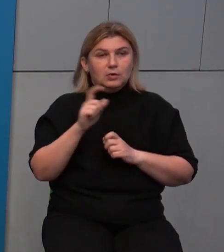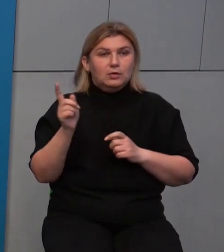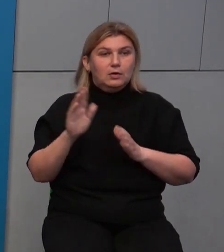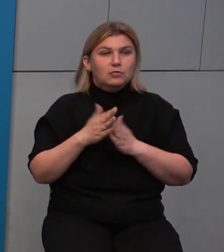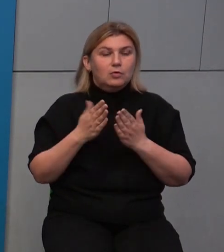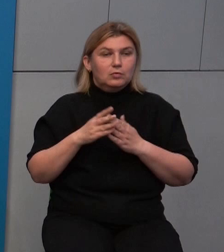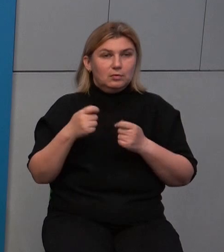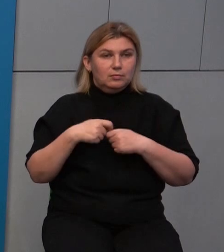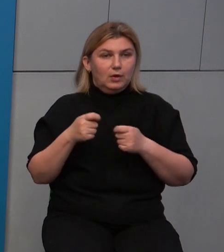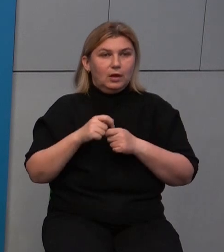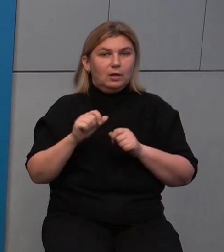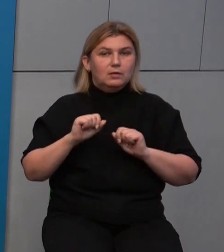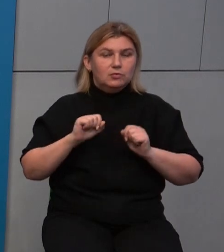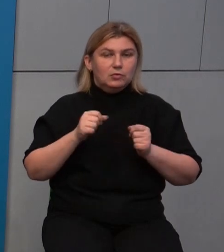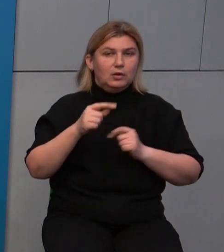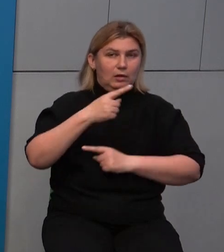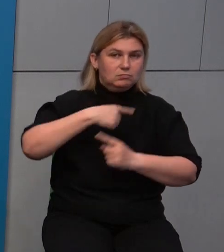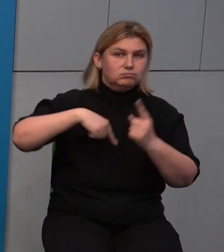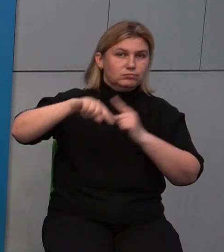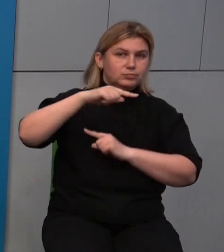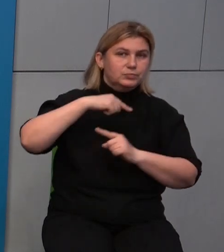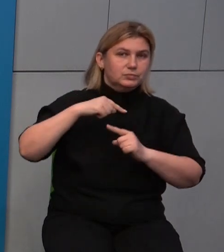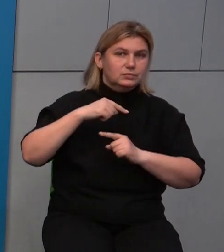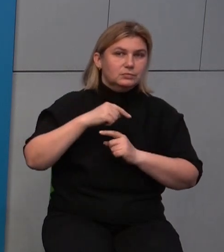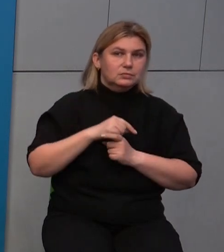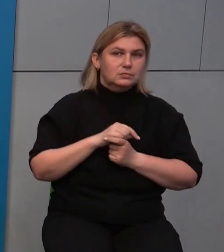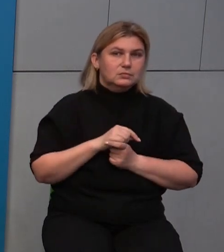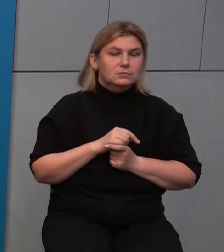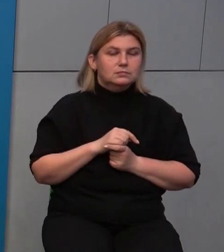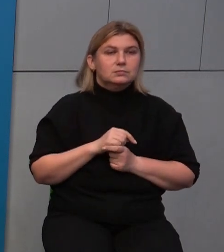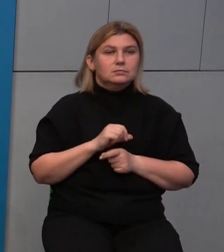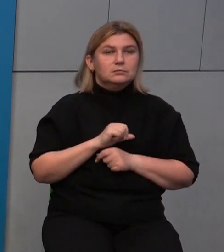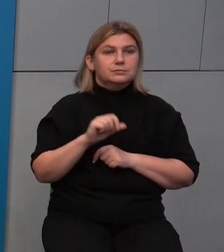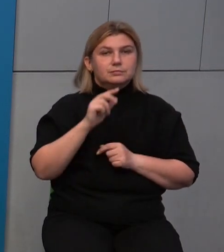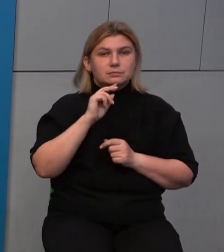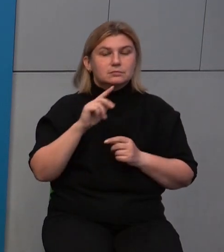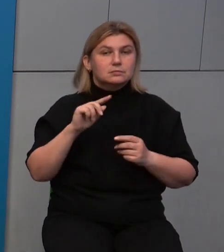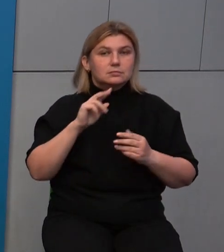i funkcjonują w czytelniczym obiegu, że jednak odpowiadają na jakieś potrzeby.